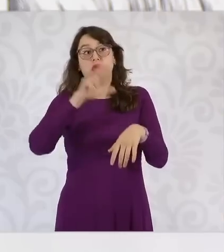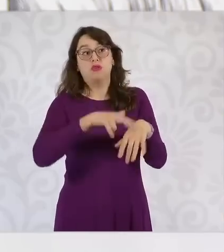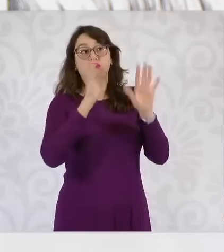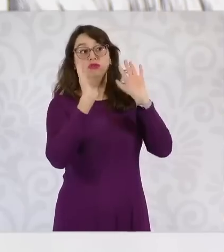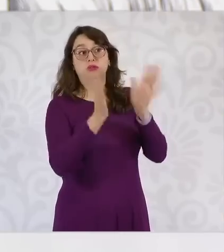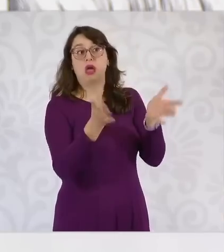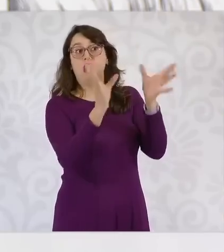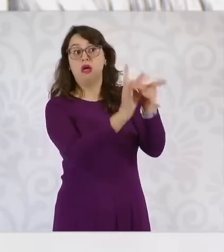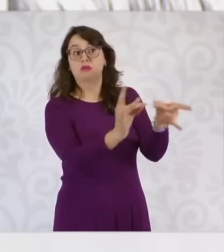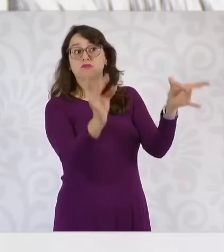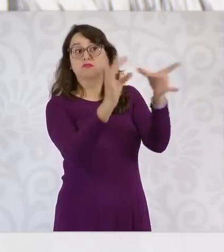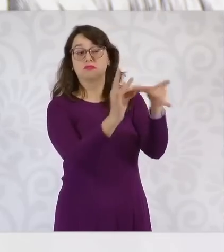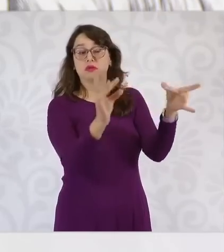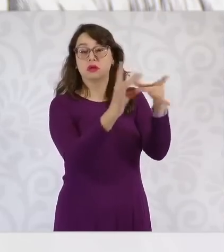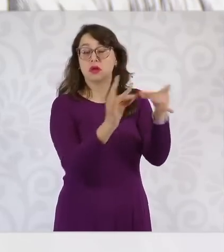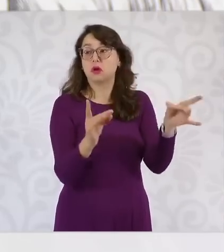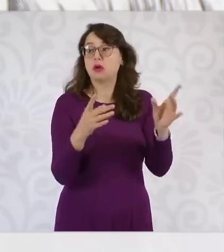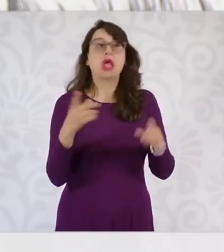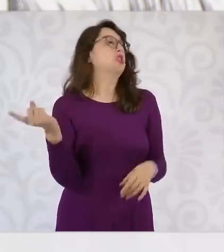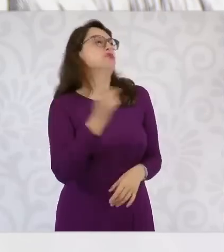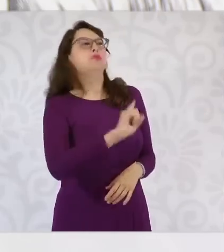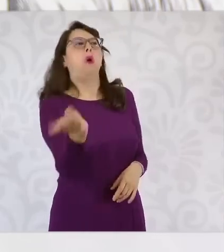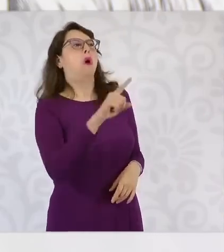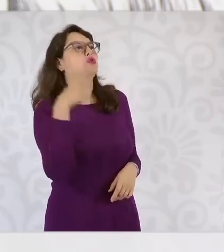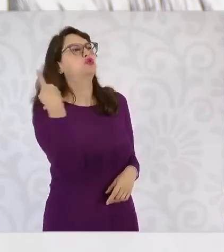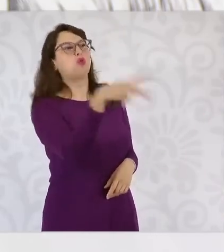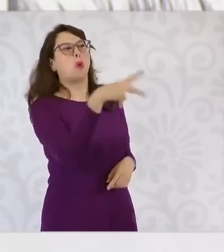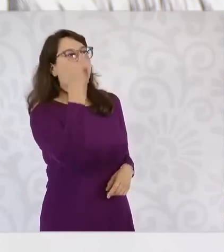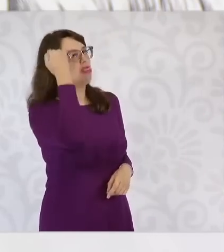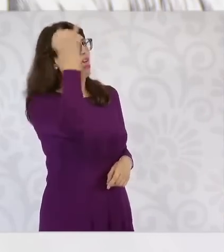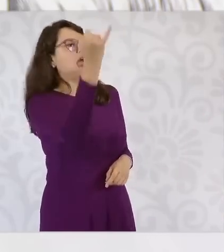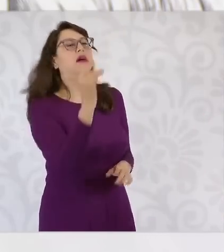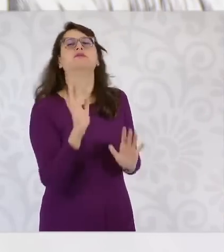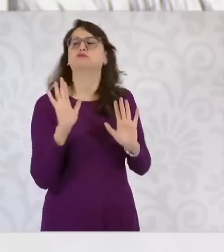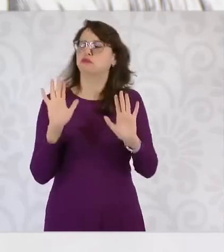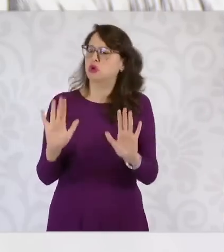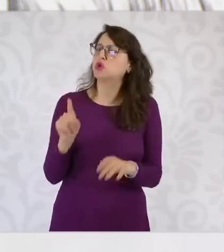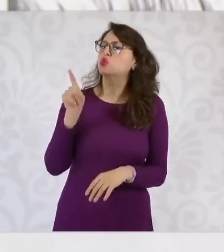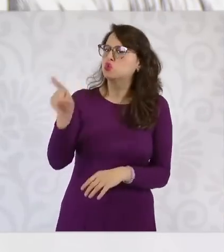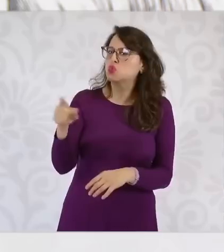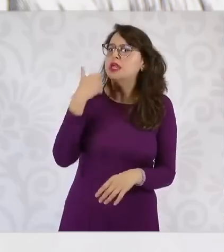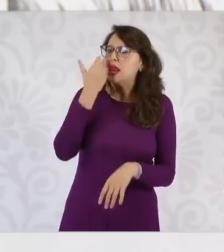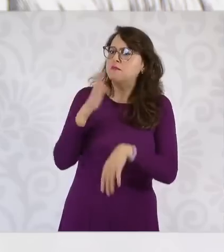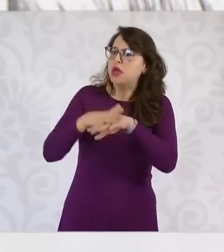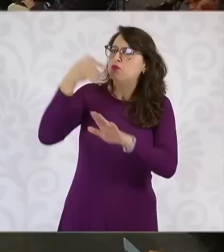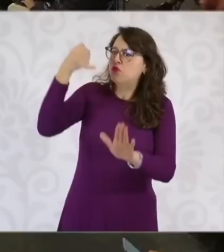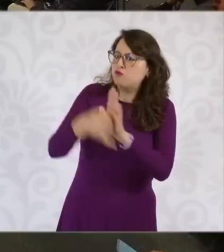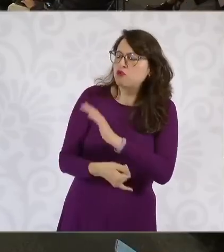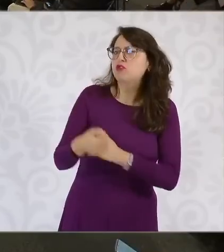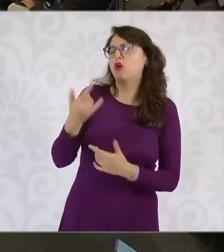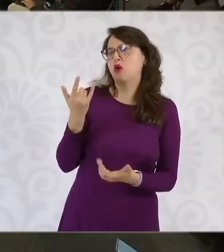pero sí tienes tú todavía dudas sobre este tema Pues que se investigue también es muy fácil decir